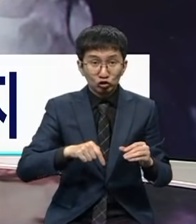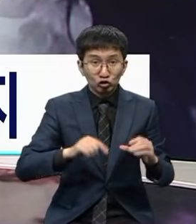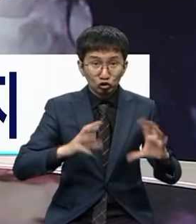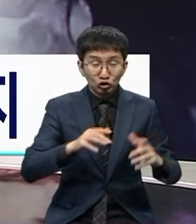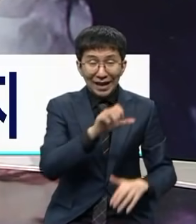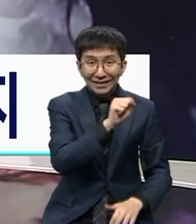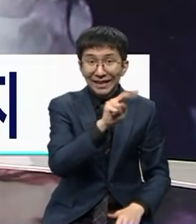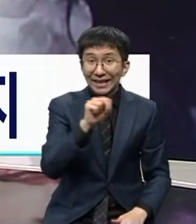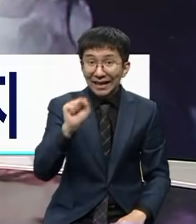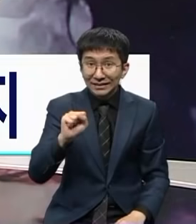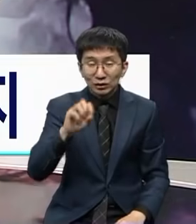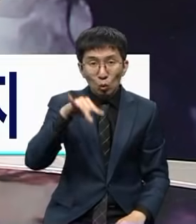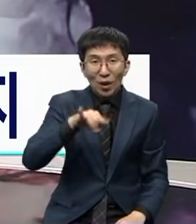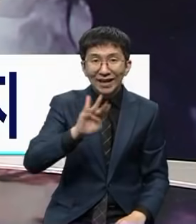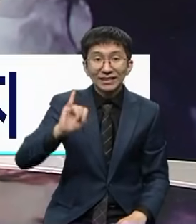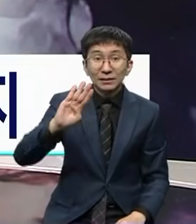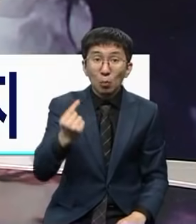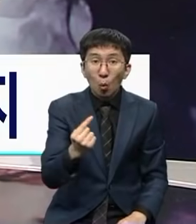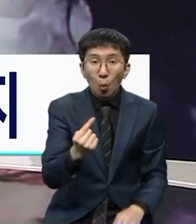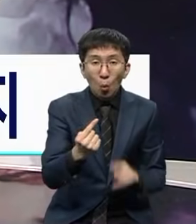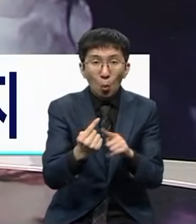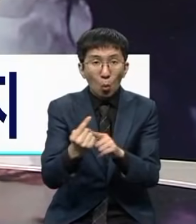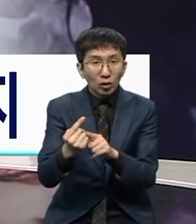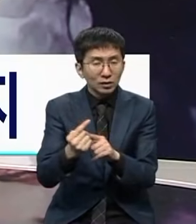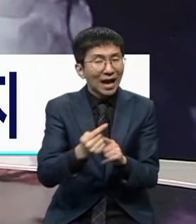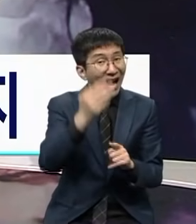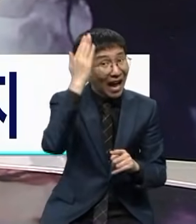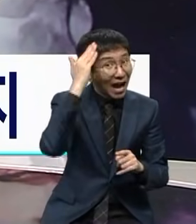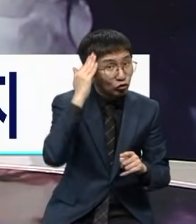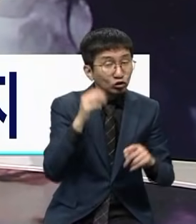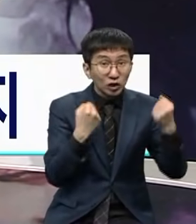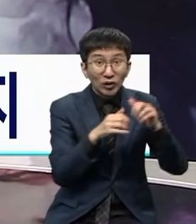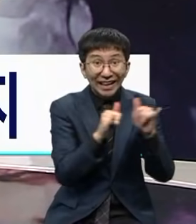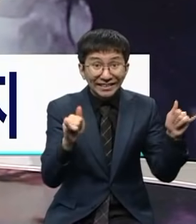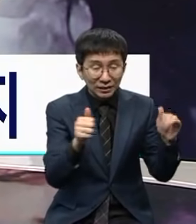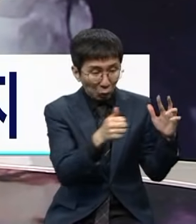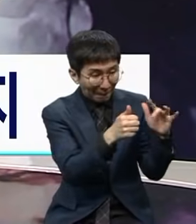연예인 팬클럽 계정을 무더기로 정지시켰습니다. 베이징 송욱 특파원의 보도입니다.